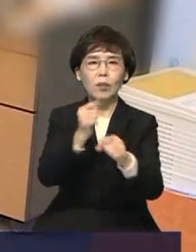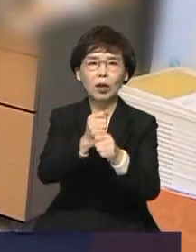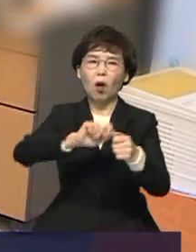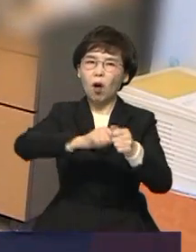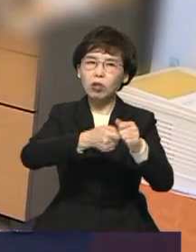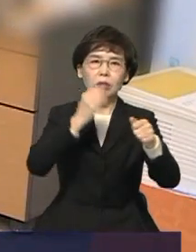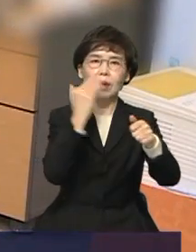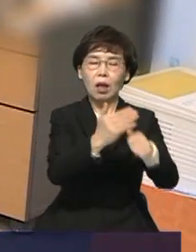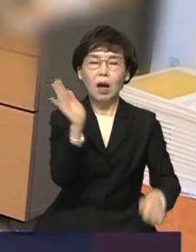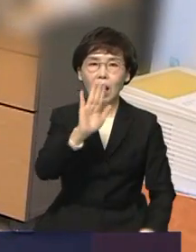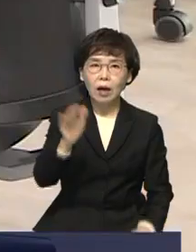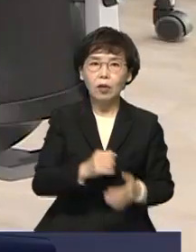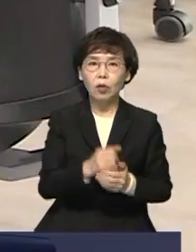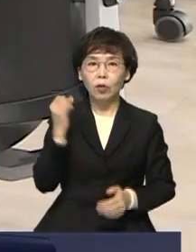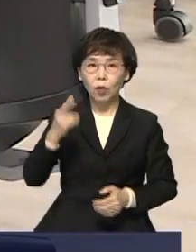방침이라고 설명했습니다. SBS 송욱입니다.